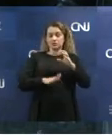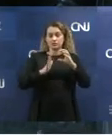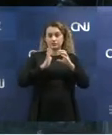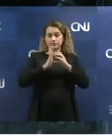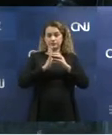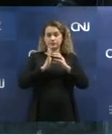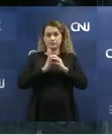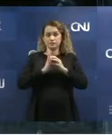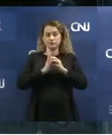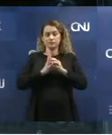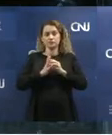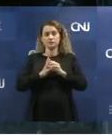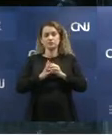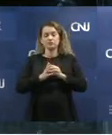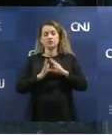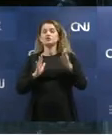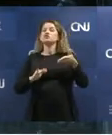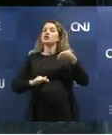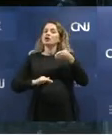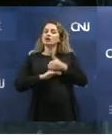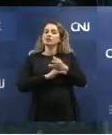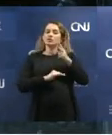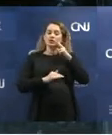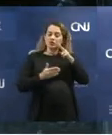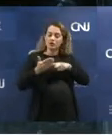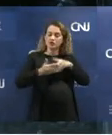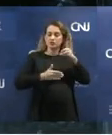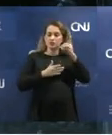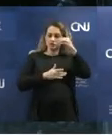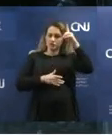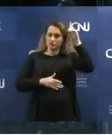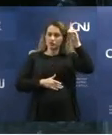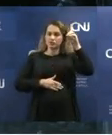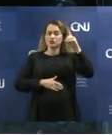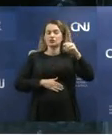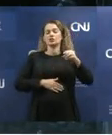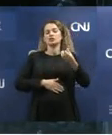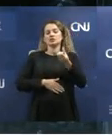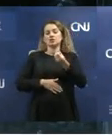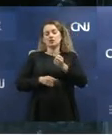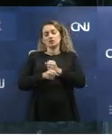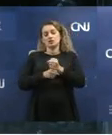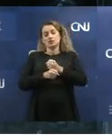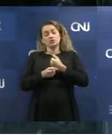diretor, supervisor por seis anos e começo em vara criminal.